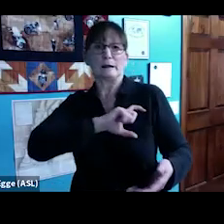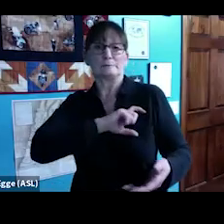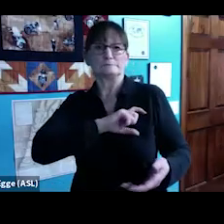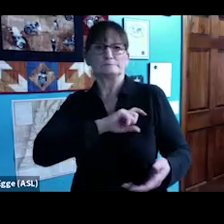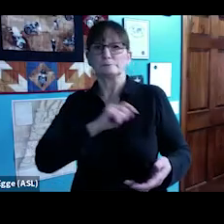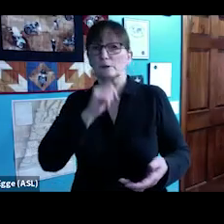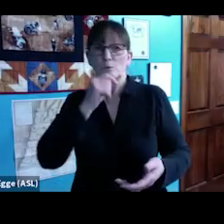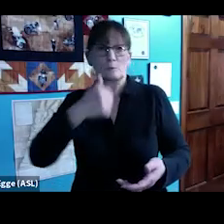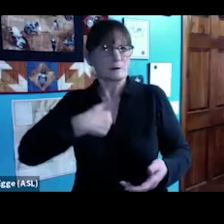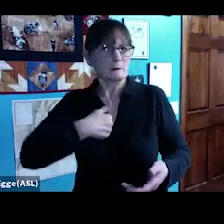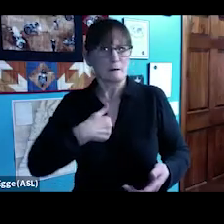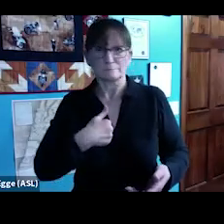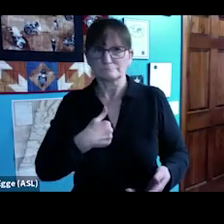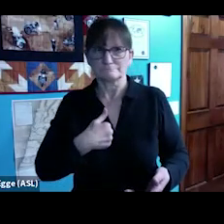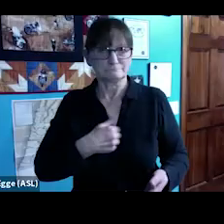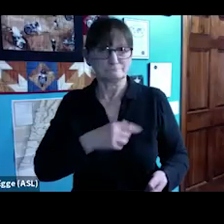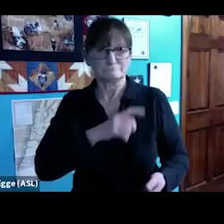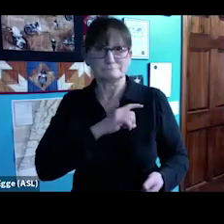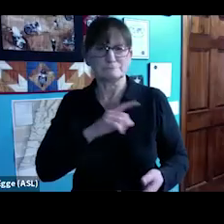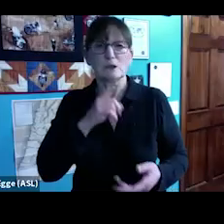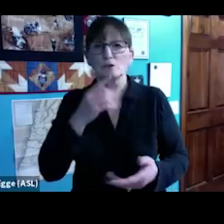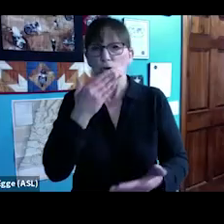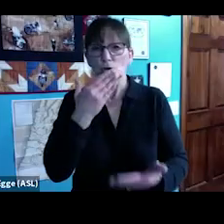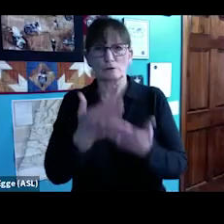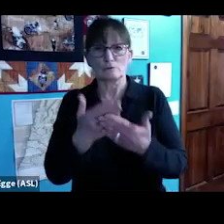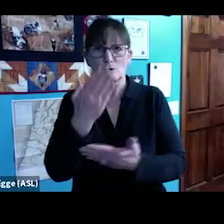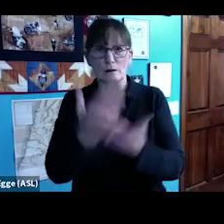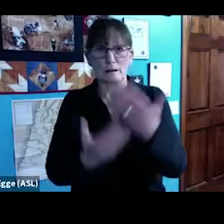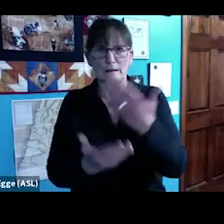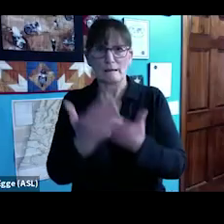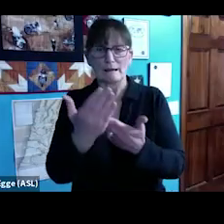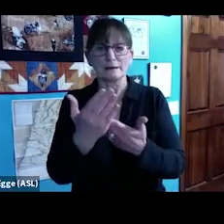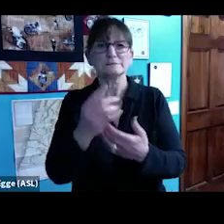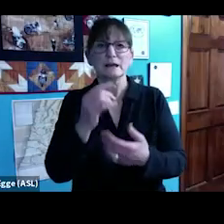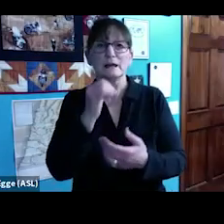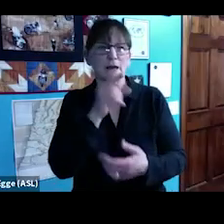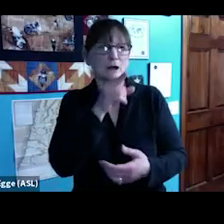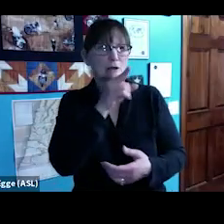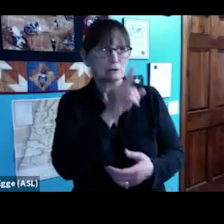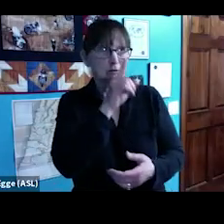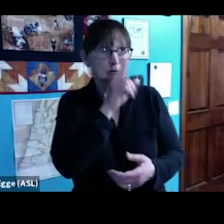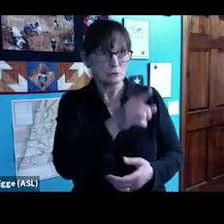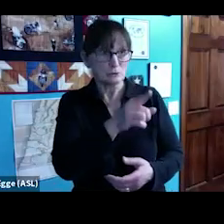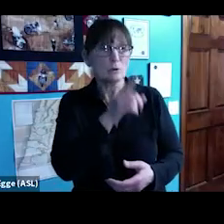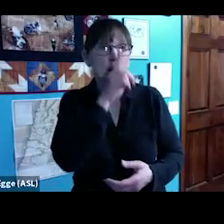pediremos a nuestros panelistas que activen sus cámaras, Jarita, quita el silencio ya que estás por teléfono.